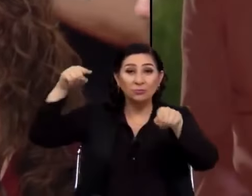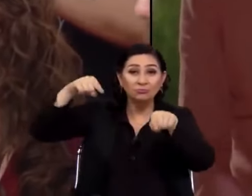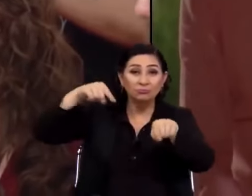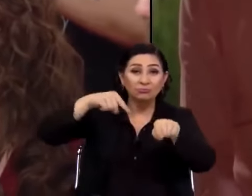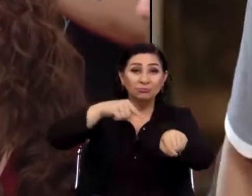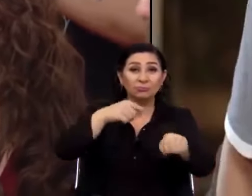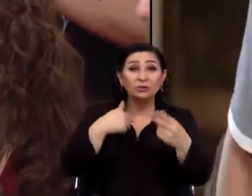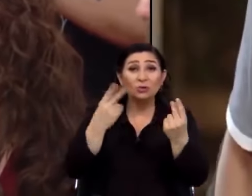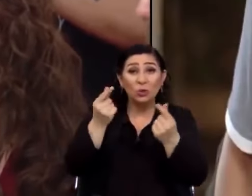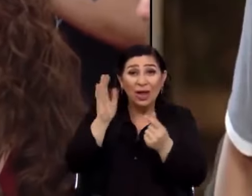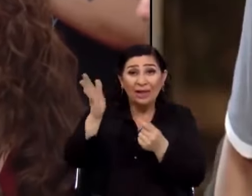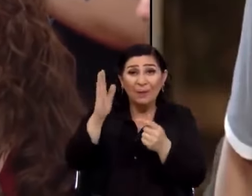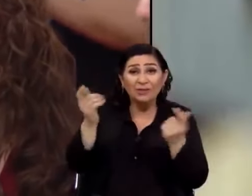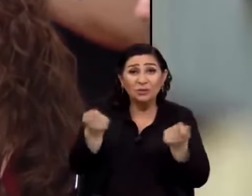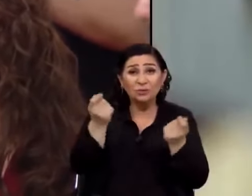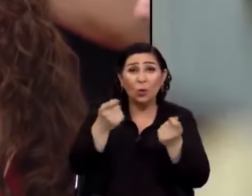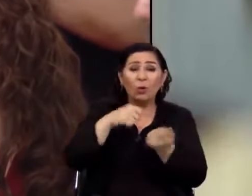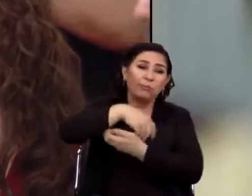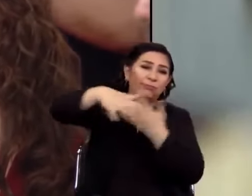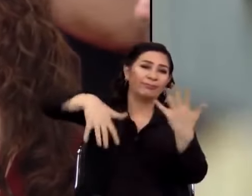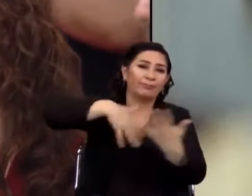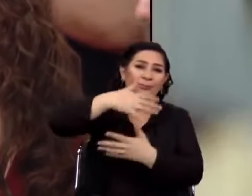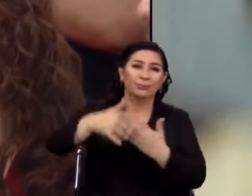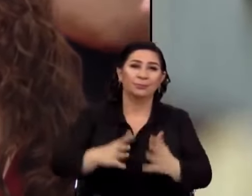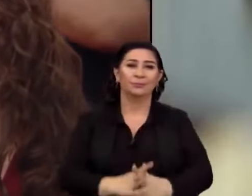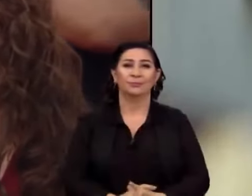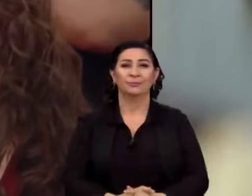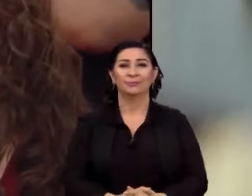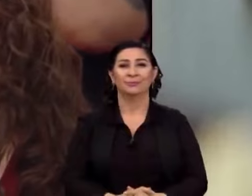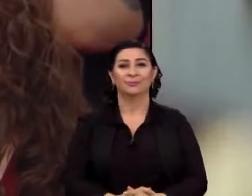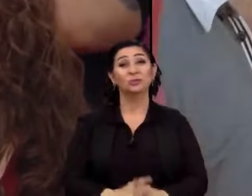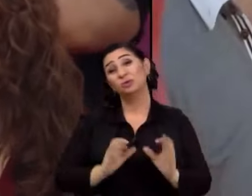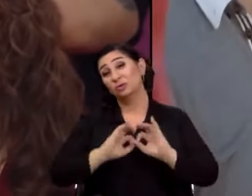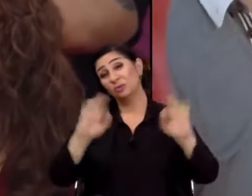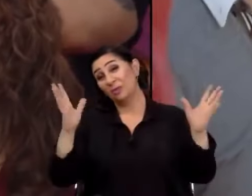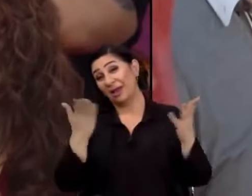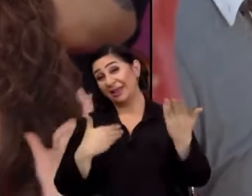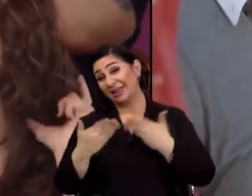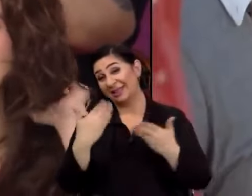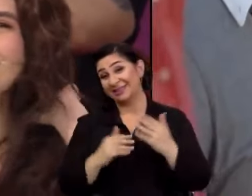düğüne yetişmeye çalışıyoruz olaylar karışıyor nefis anlattı